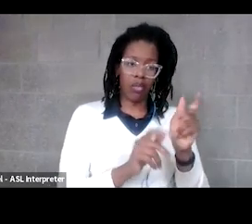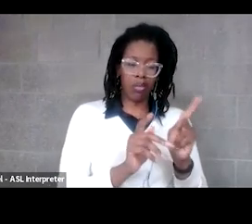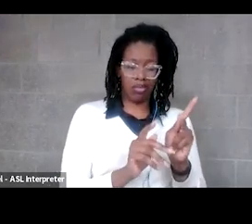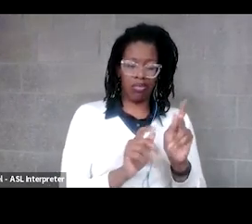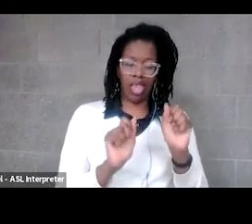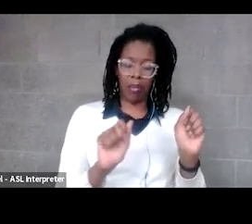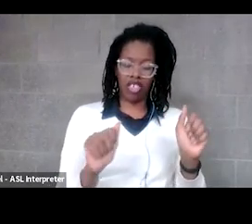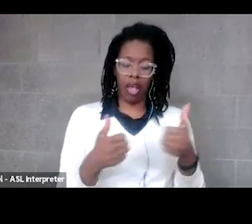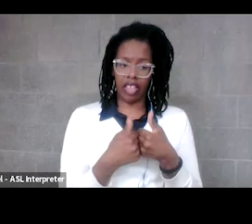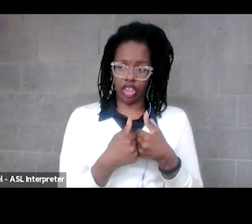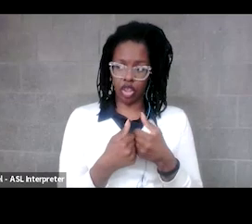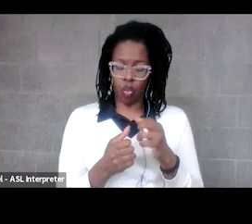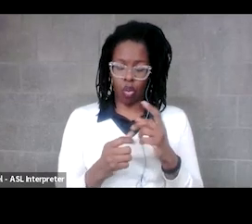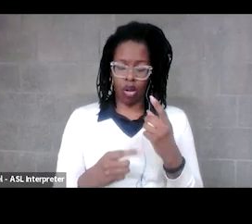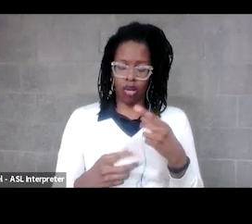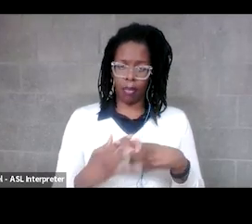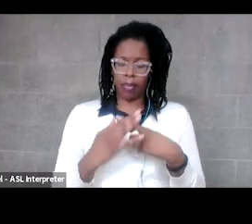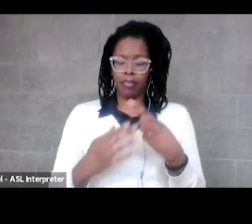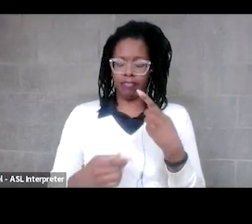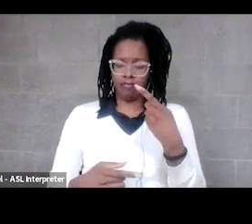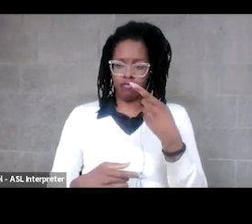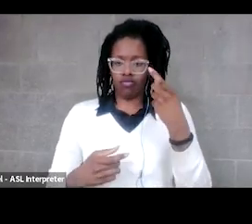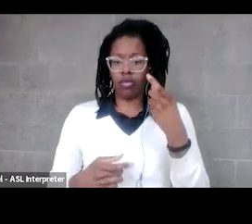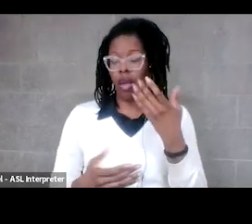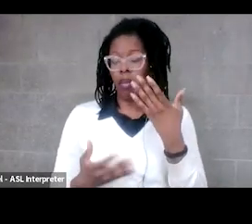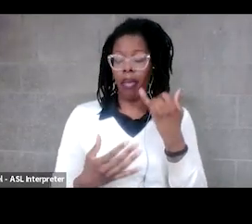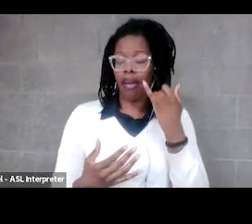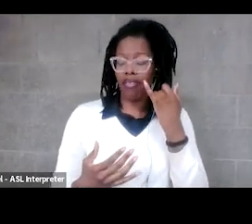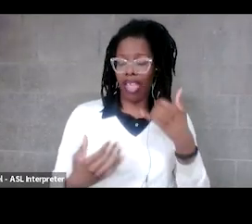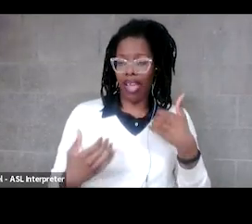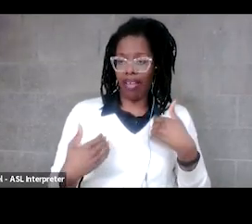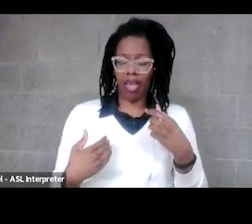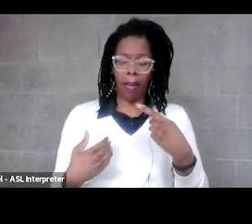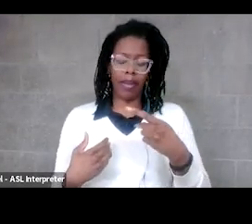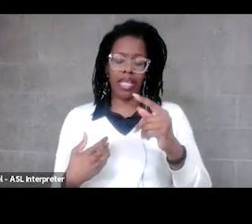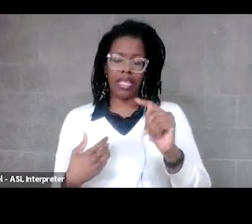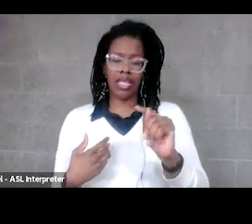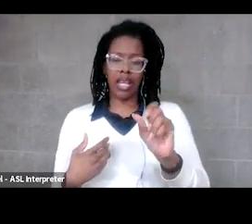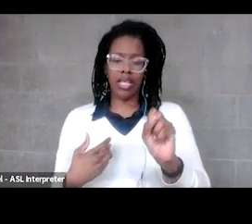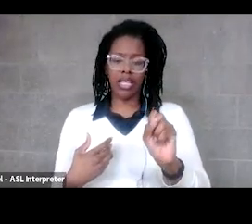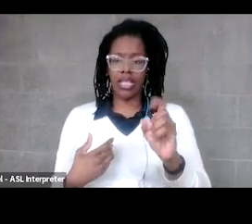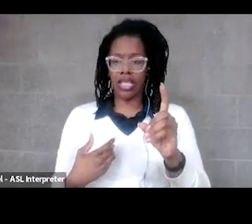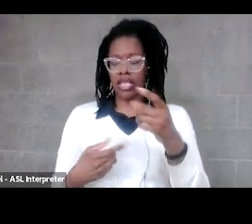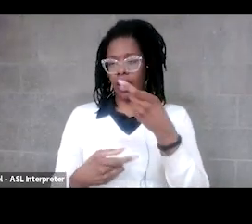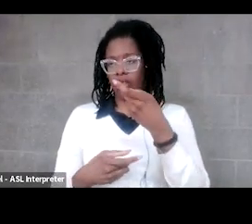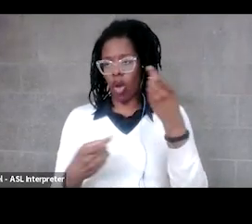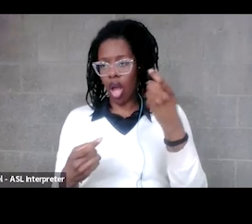e incluso desencadenantes para clientes que pueden tener PTSD o trauma o otras enfermedades mentales graves.